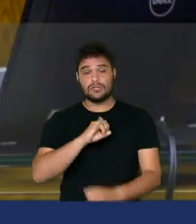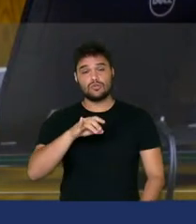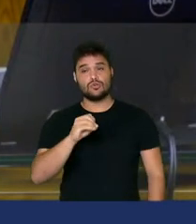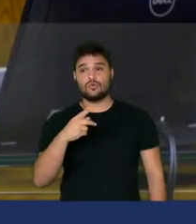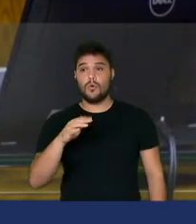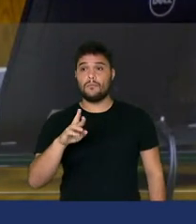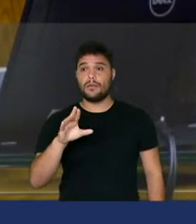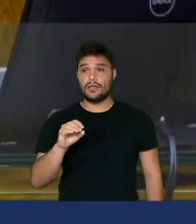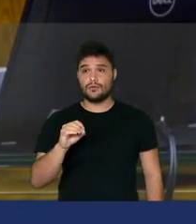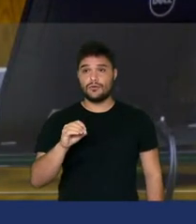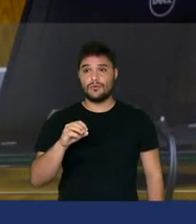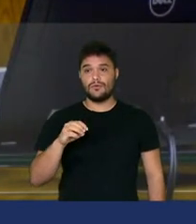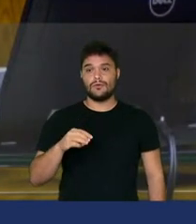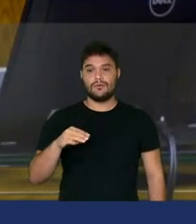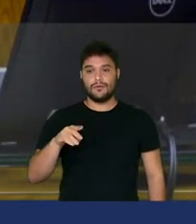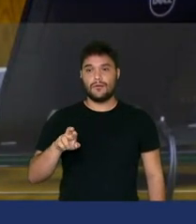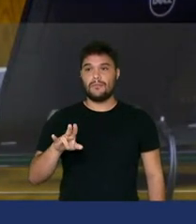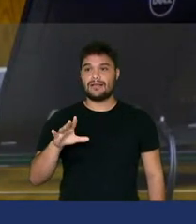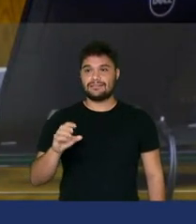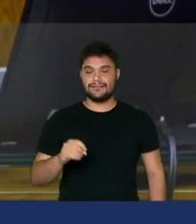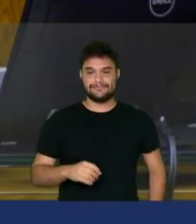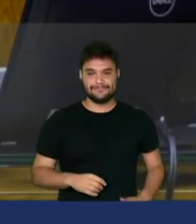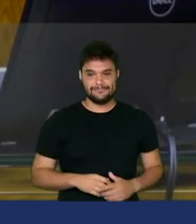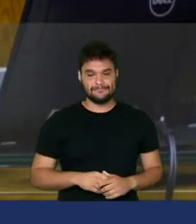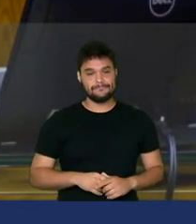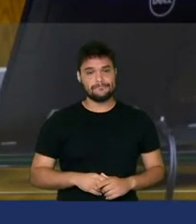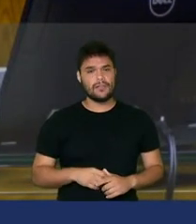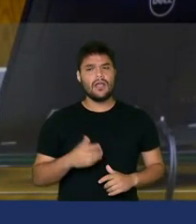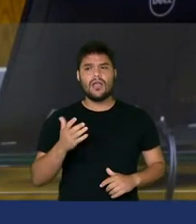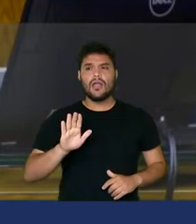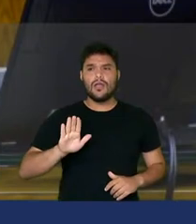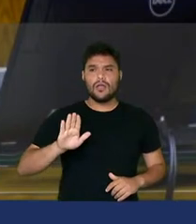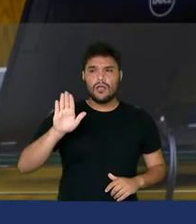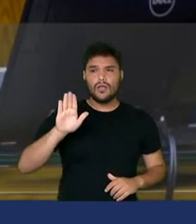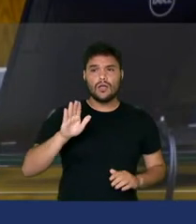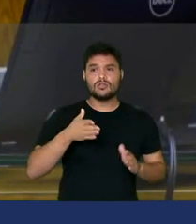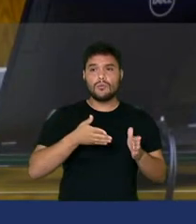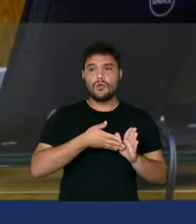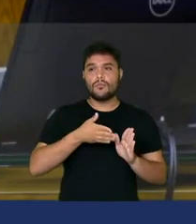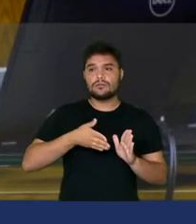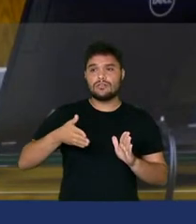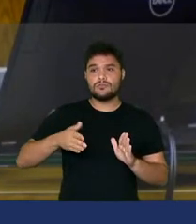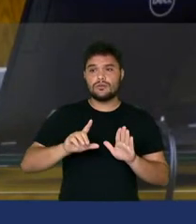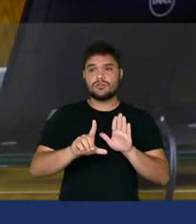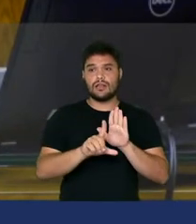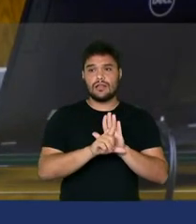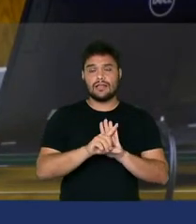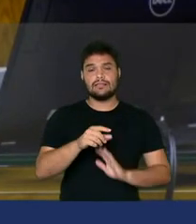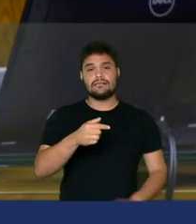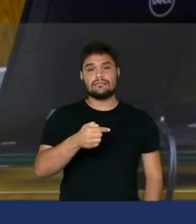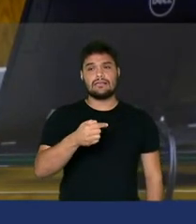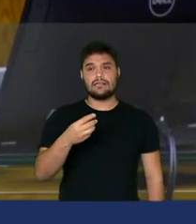OBRIGADO. UM ABRAÇO AO JOÃO PEDRO TAMBÉM. MARCELO TAMBÉ M. -- [DEPUTADO]: PROCEDIMENTO, PRESIDENTE,